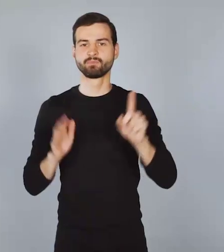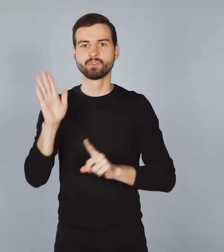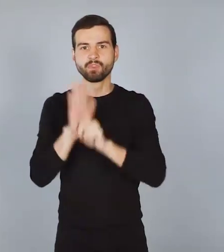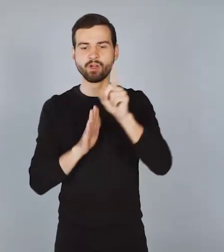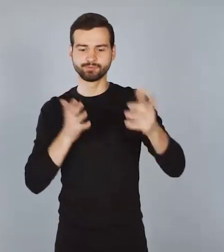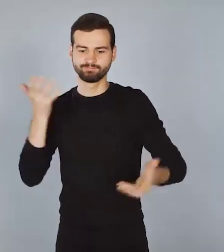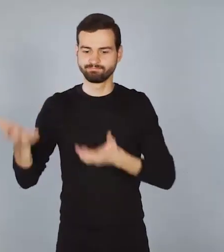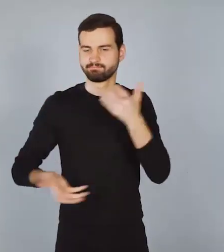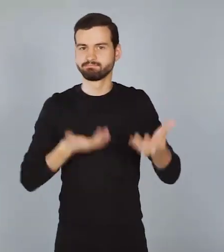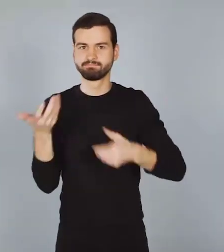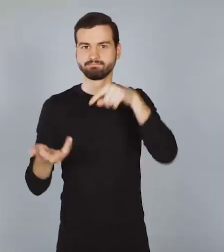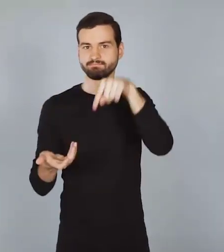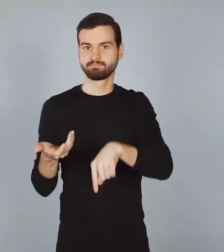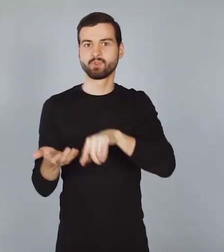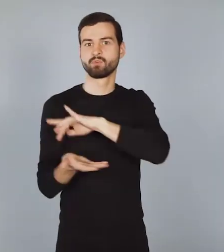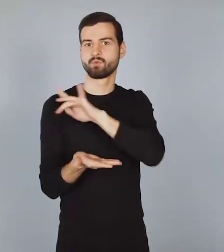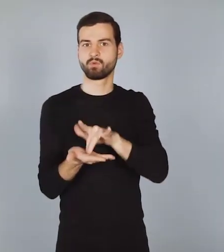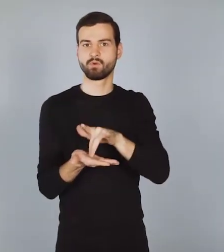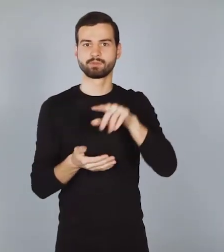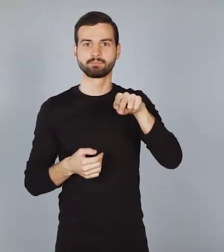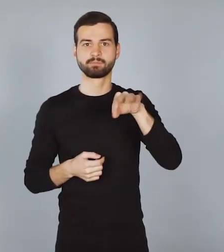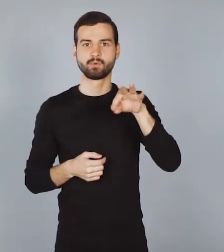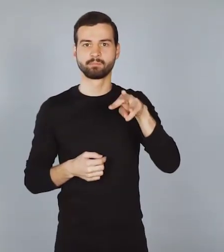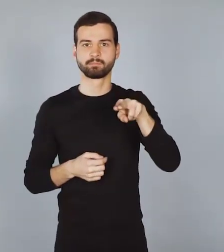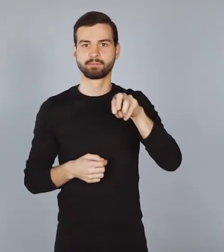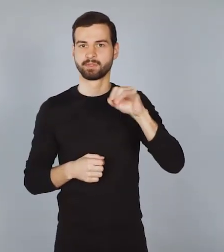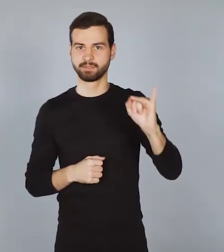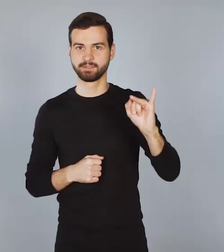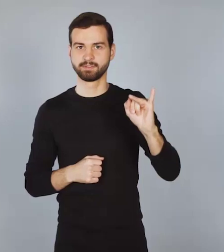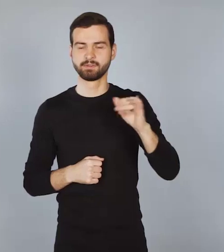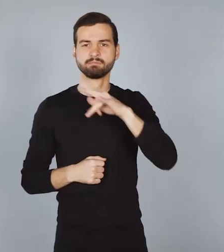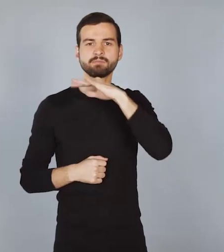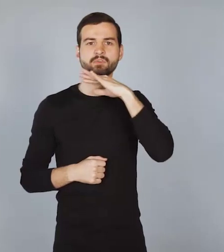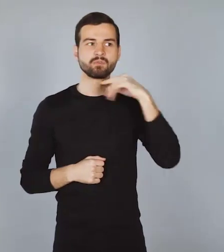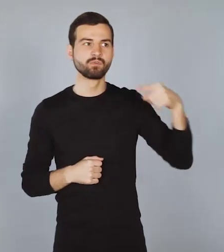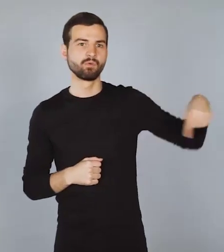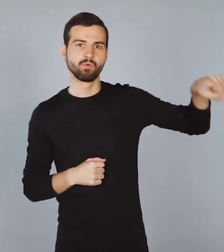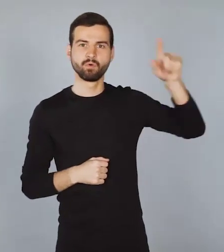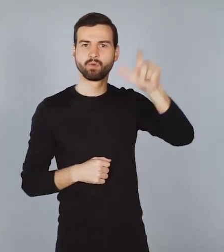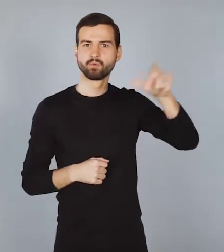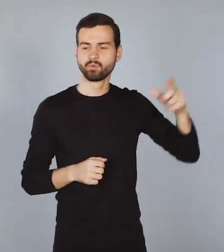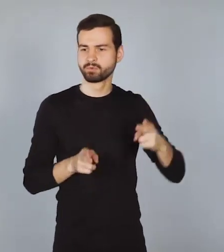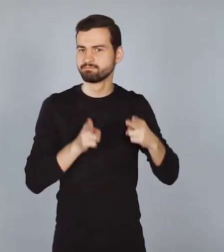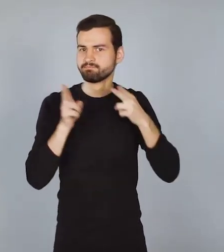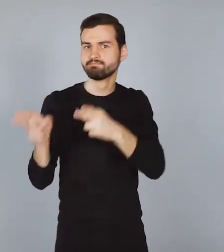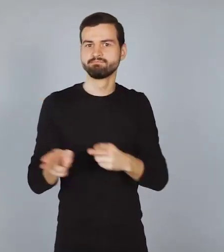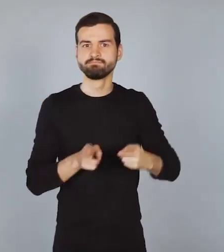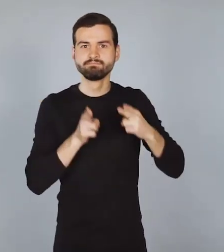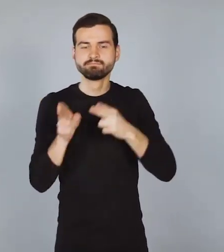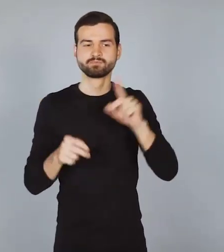в Помпеях начались раскопки. Многие люди приезжали туда,